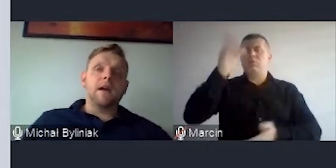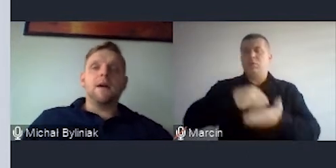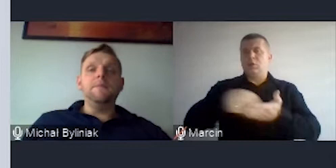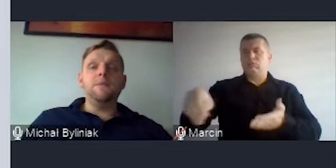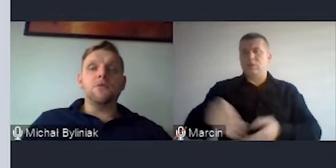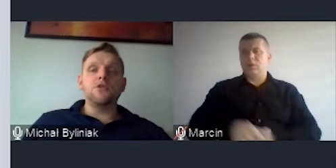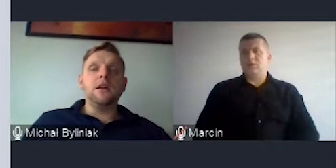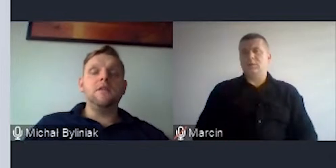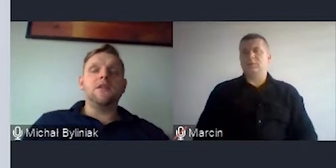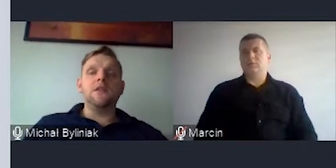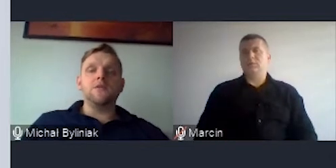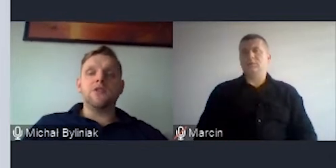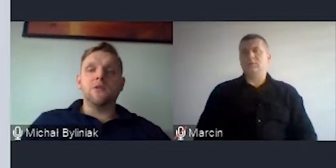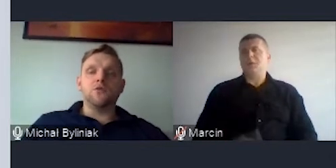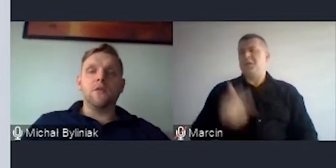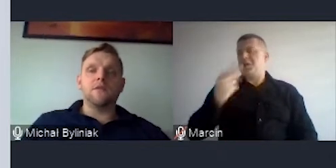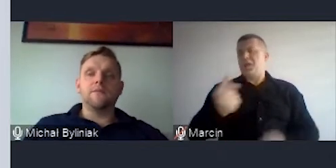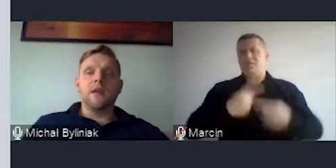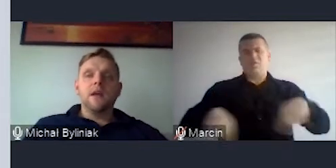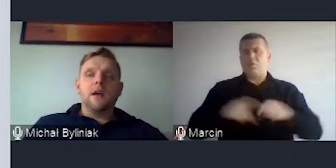mimo że nie wykonano przedmiotu umowy